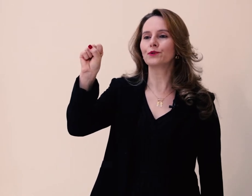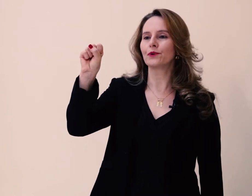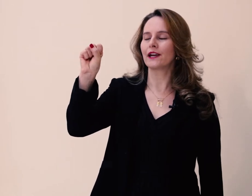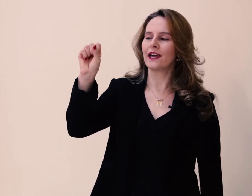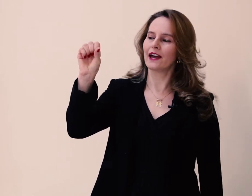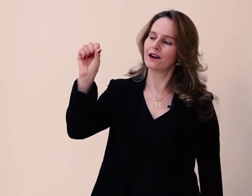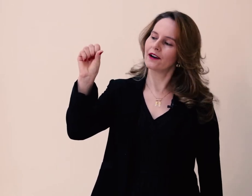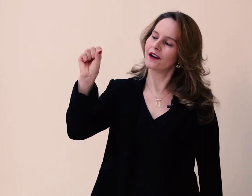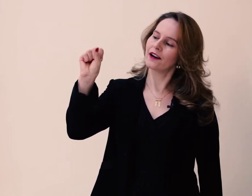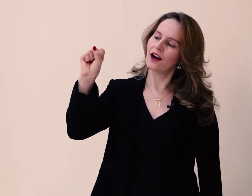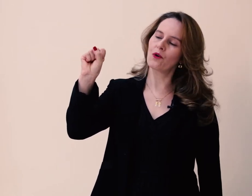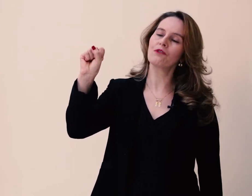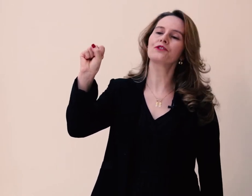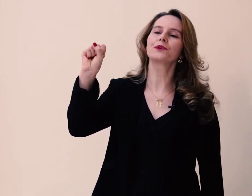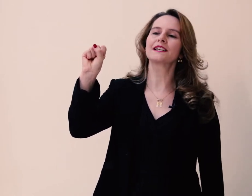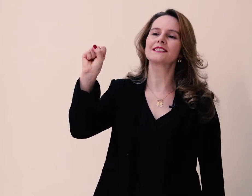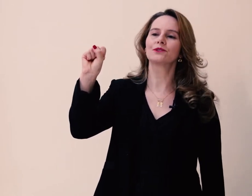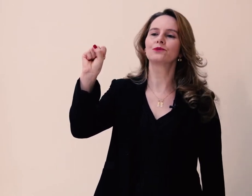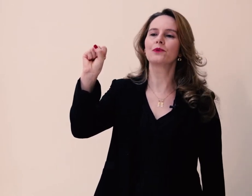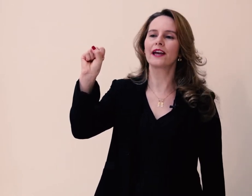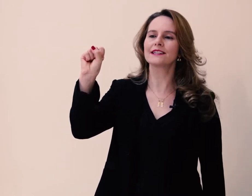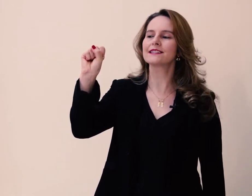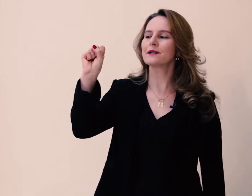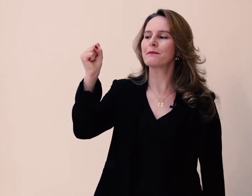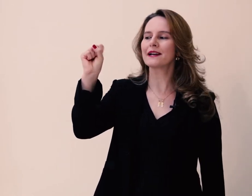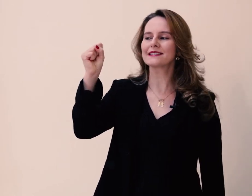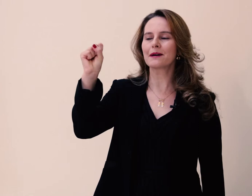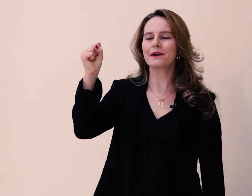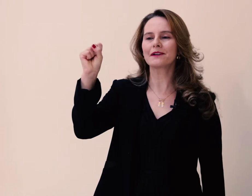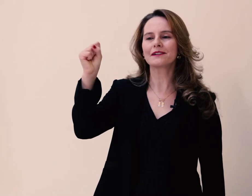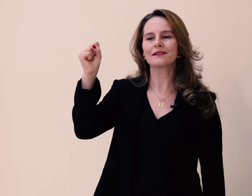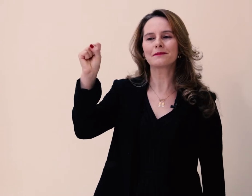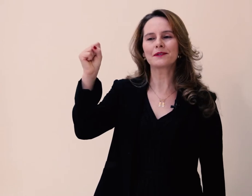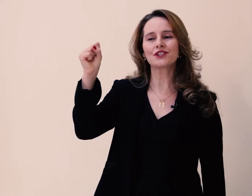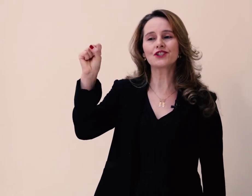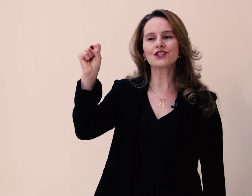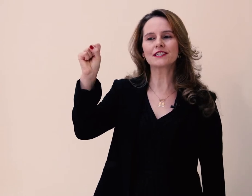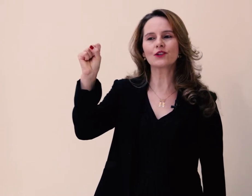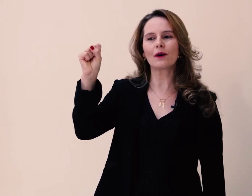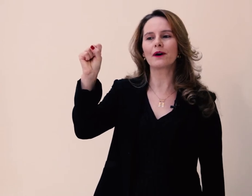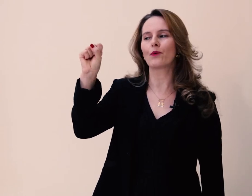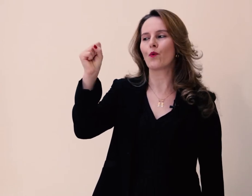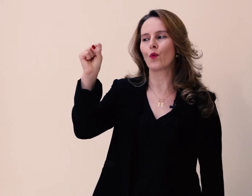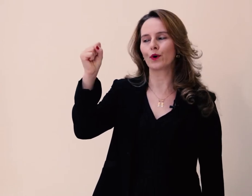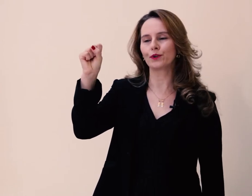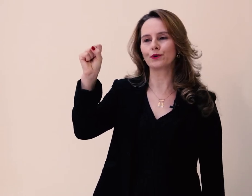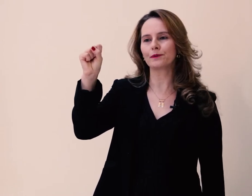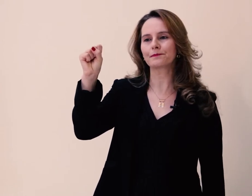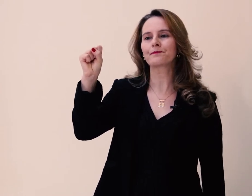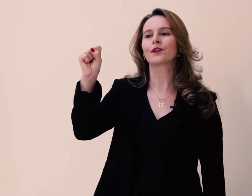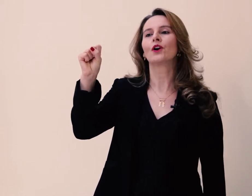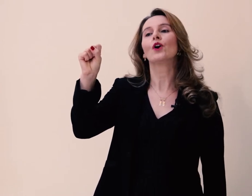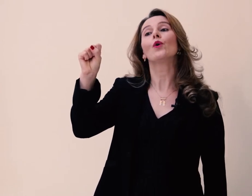O 8 é a configuração do S, mas dá uma mexidinha assim com a mão 8.